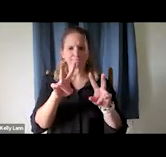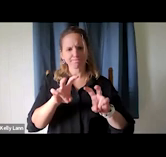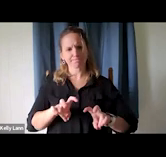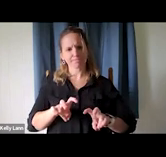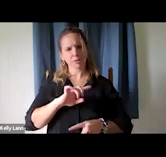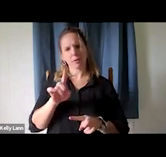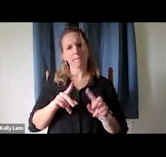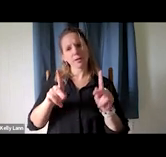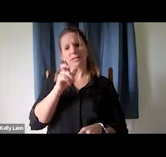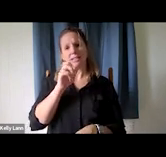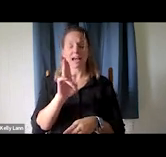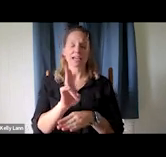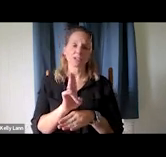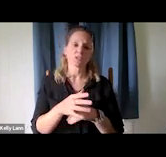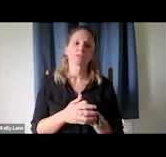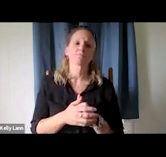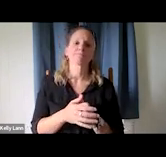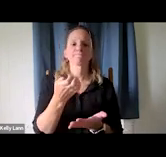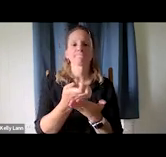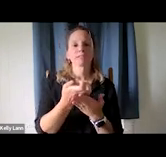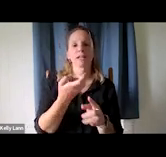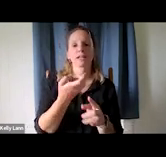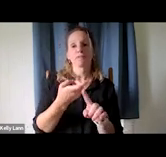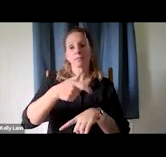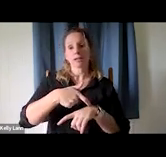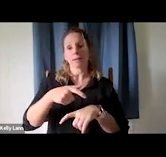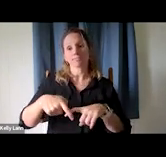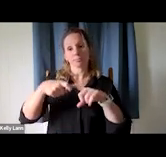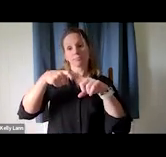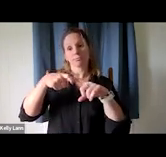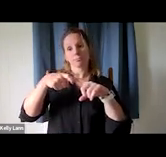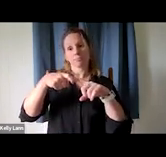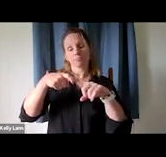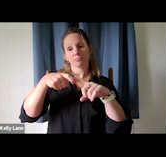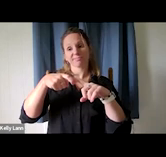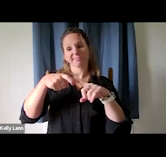eso es ideal para nosotros. La evidencia de un período de abstinencia es la evidencia ideal para determinar